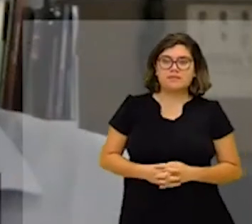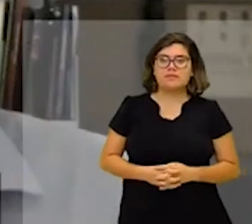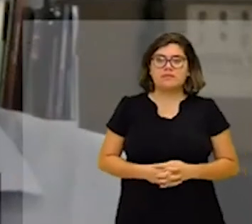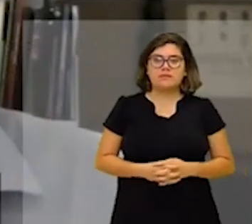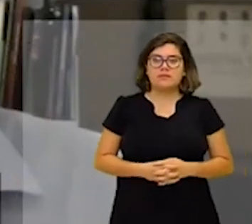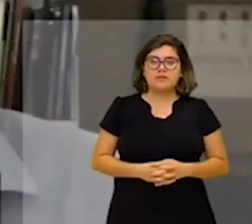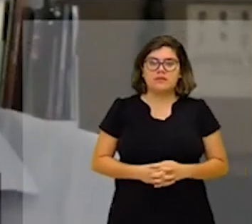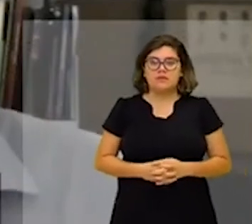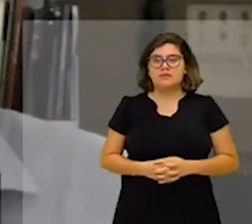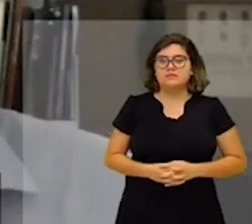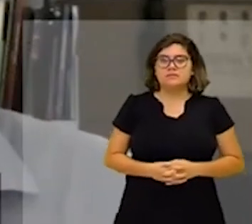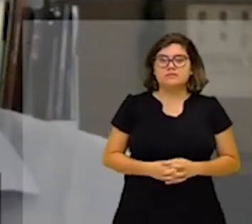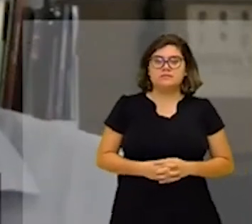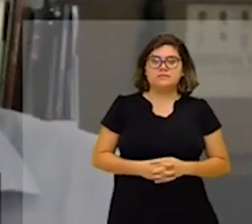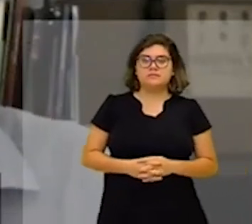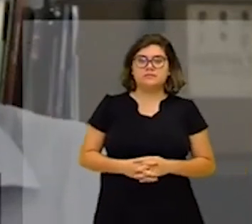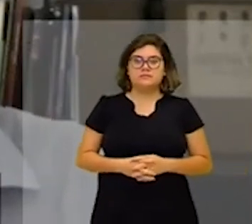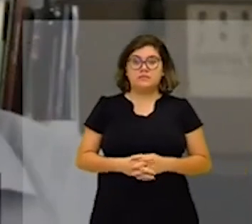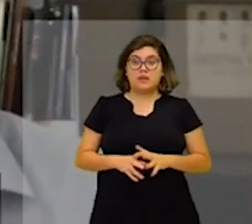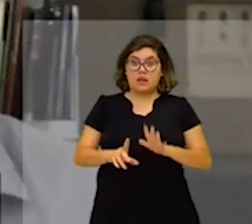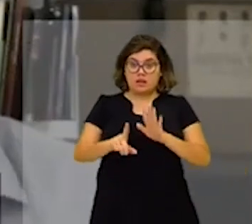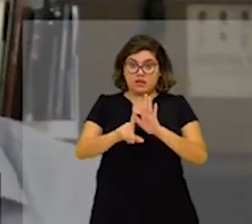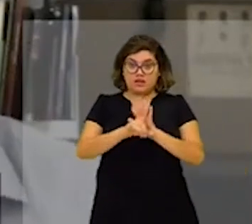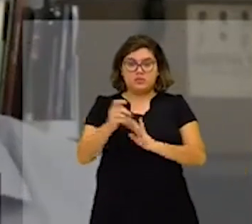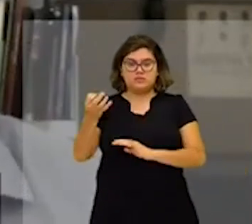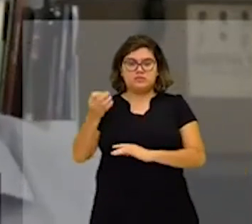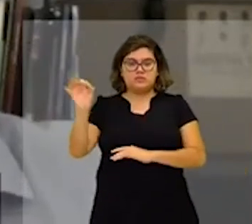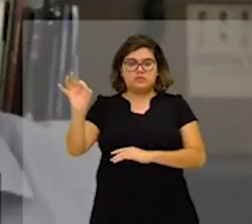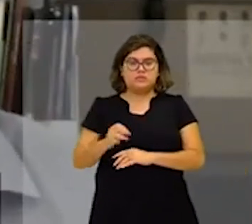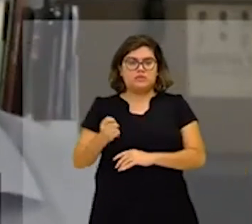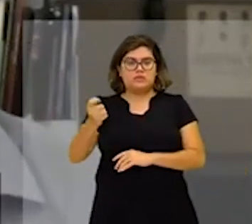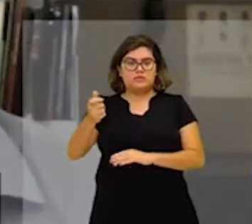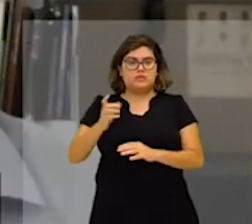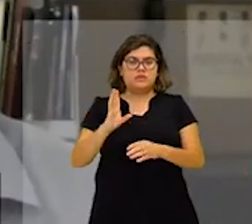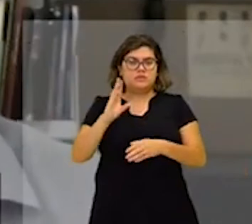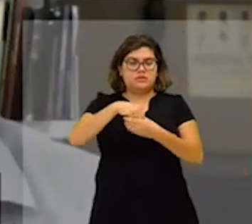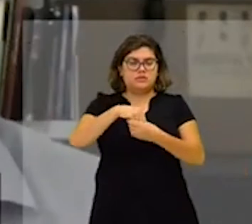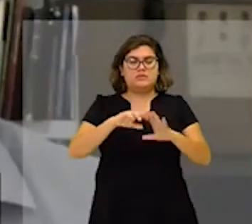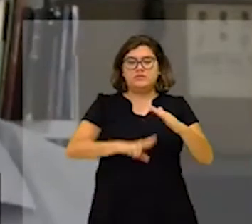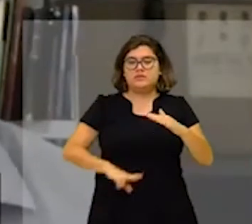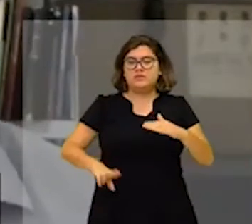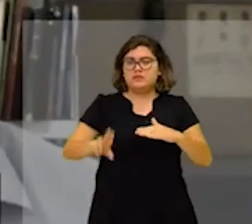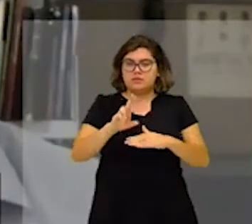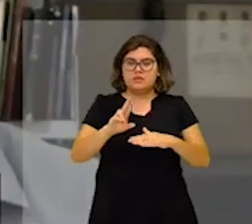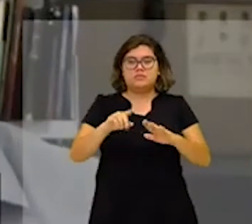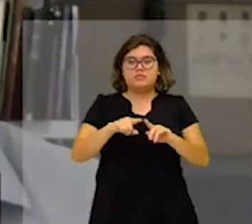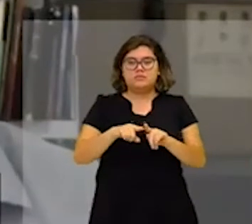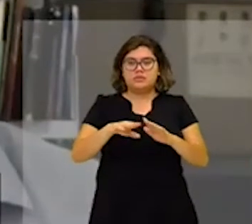universidades públicas que você existe público e por falar de costas e não nascer que estais